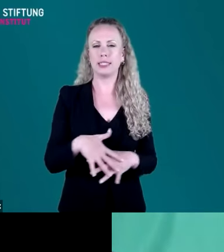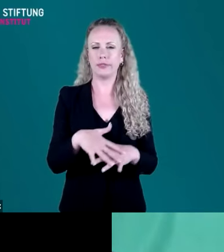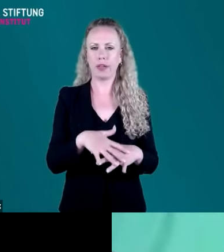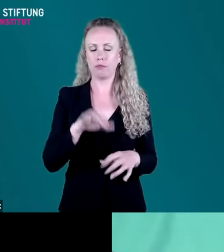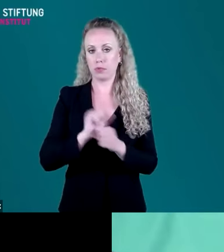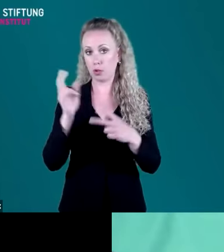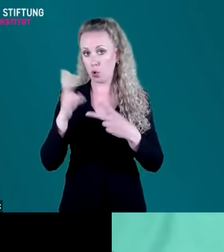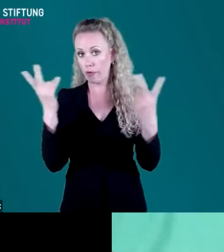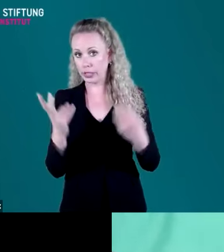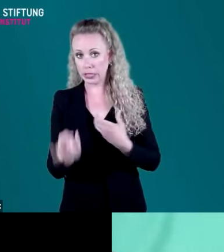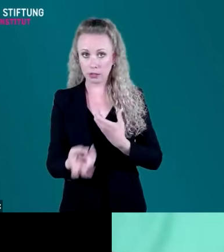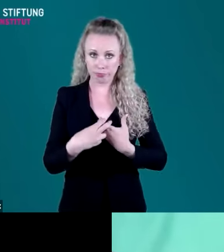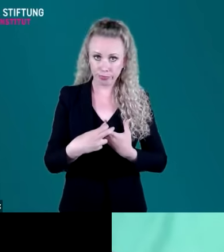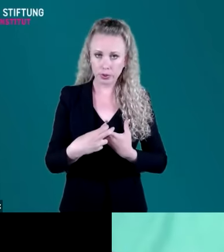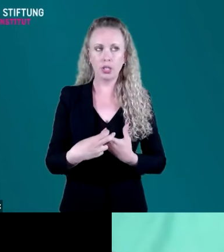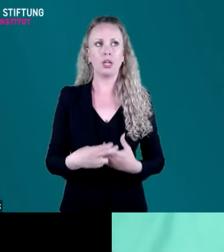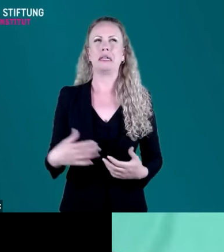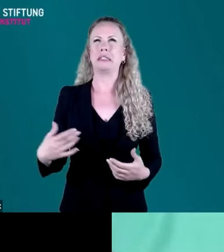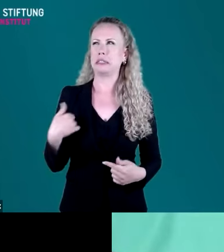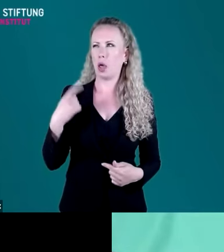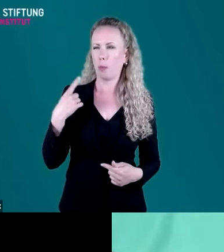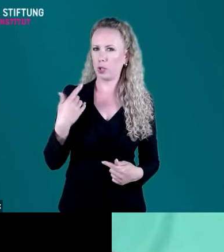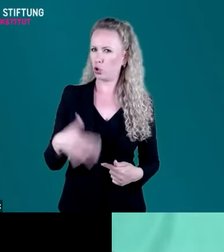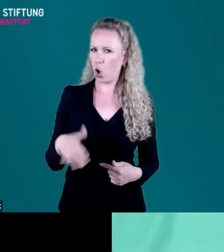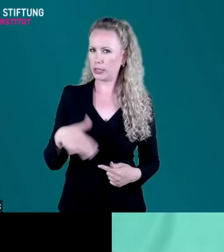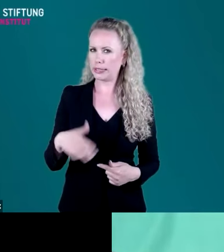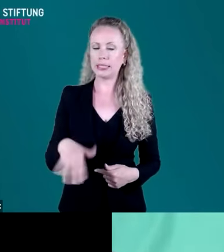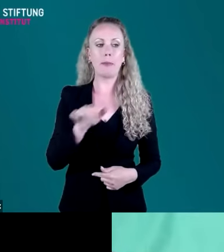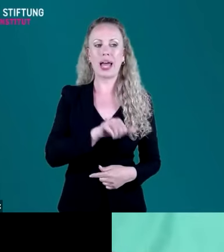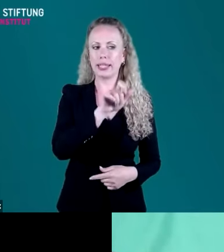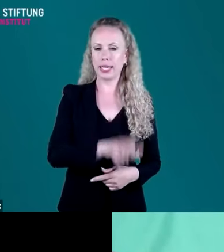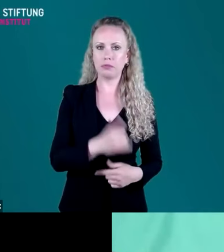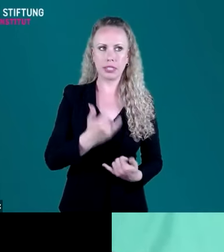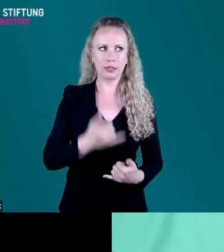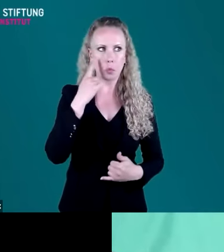Meines Wissens noch nicht, Andreas, aber du schreibst gerade an einer Publikation dazu. Ist das richtig?